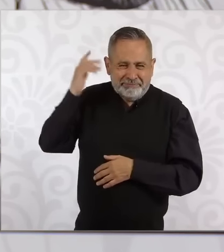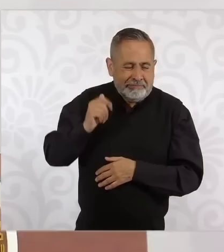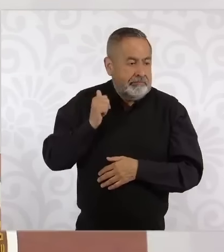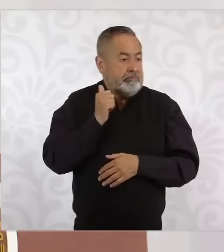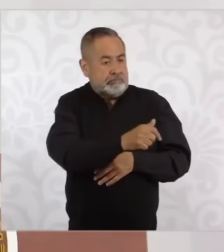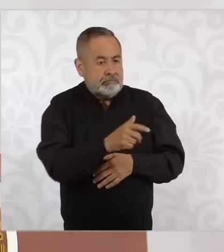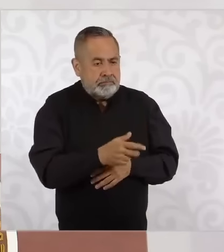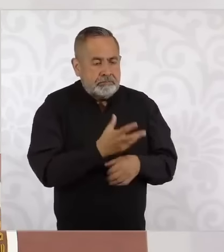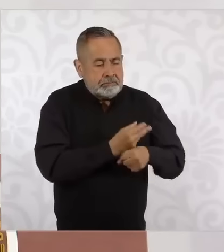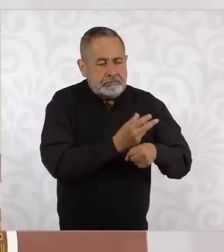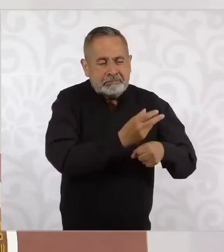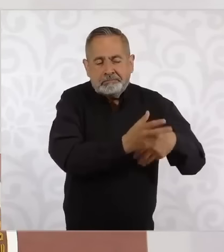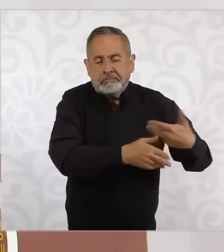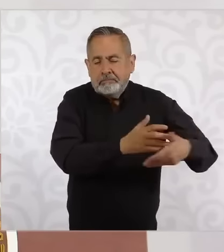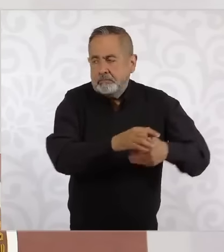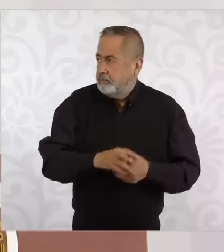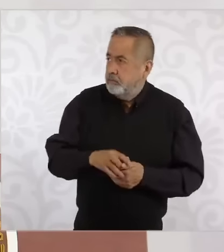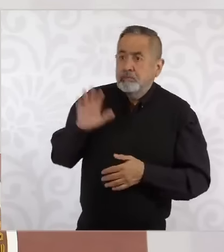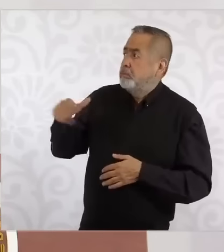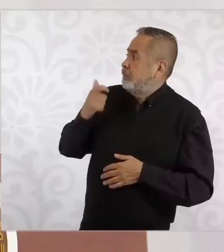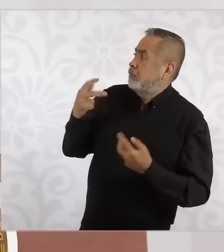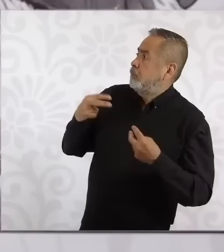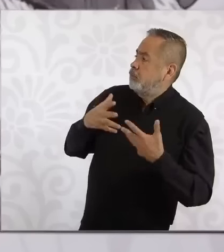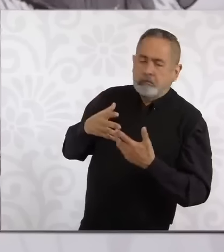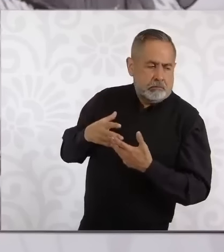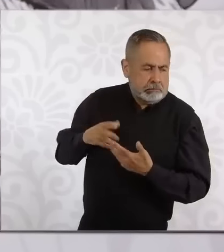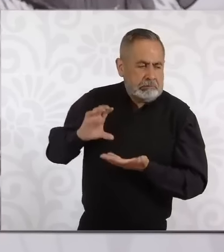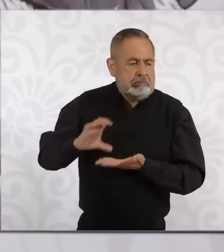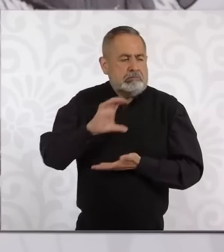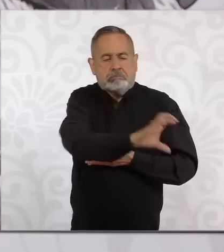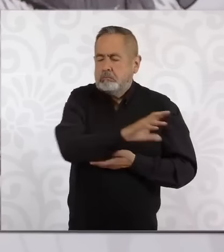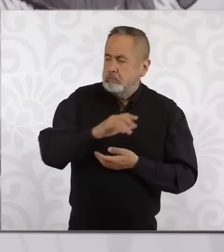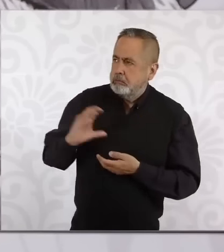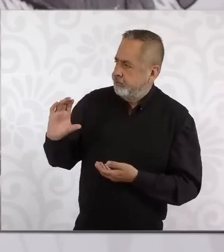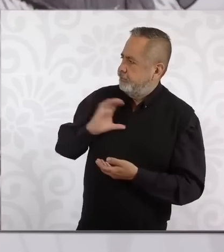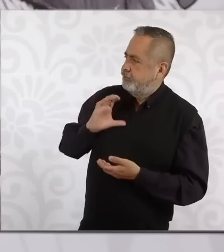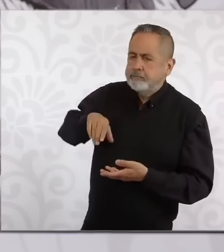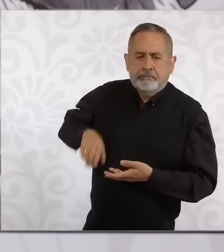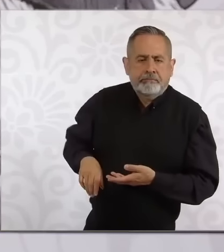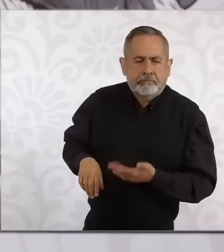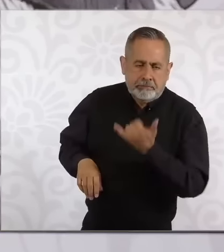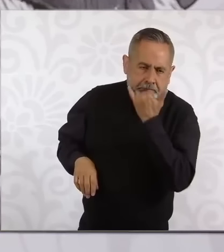porque finalmente todo el riesgo lo corren ellos y queda perfectamente establecido esa condición.